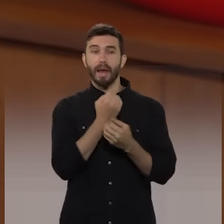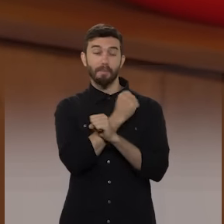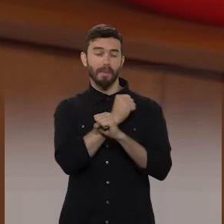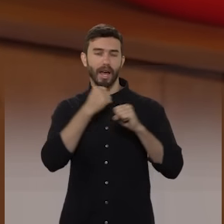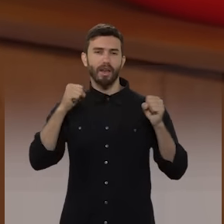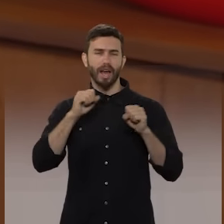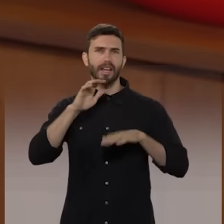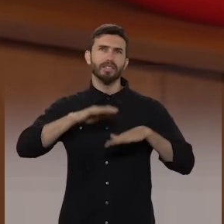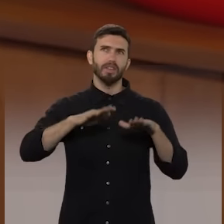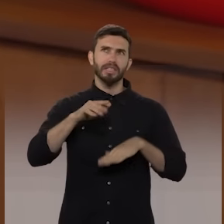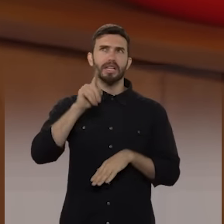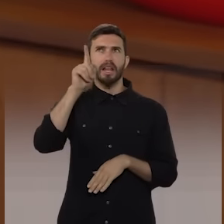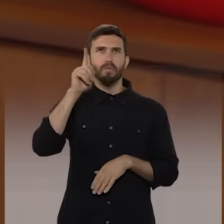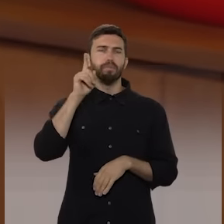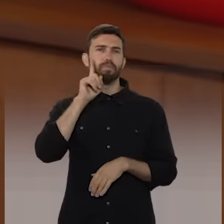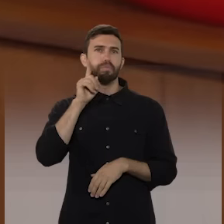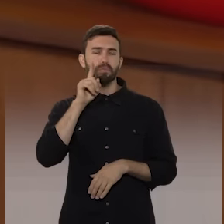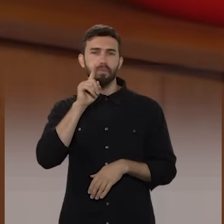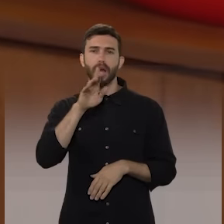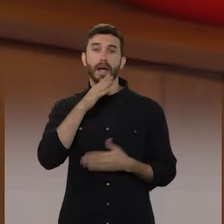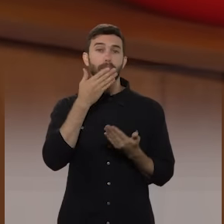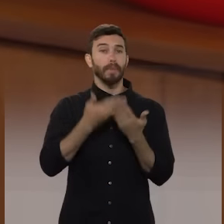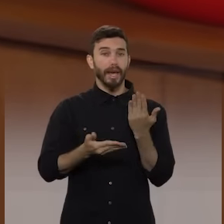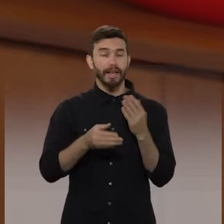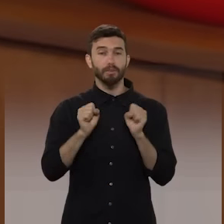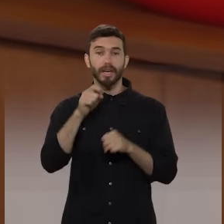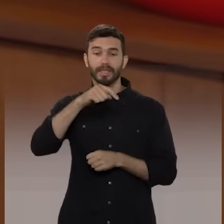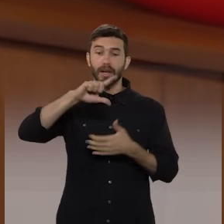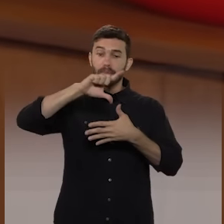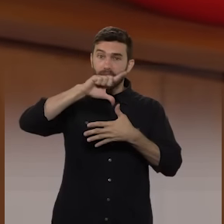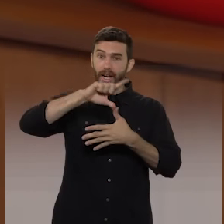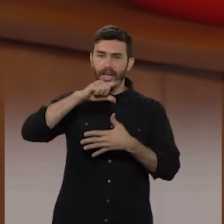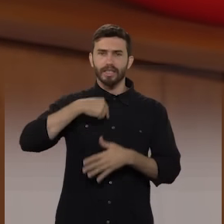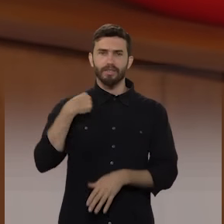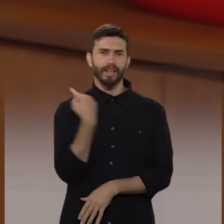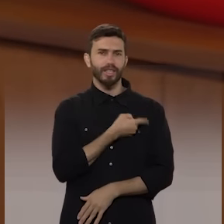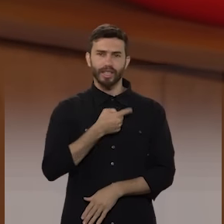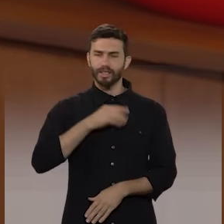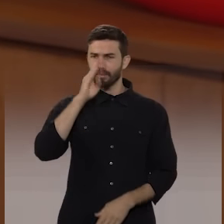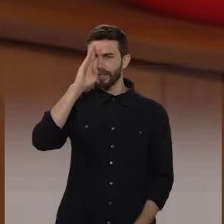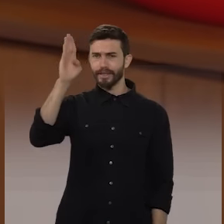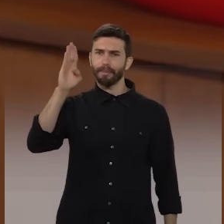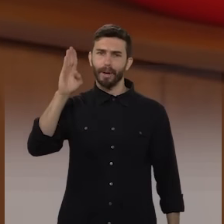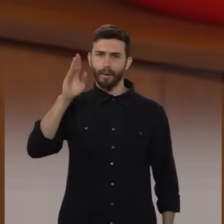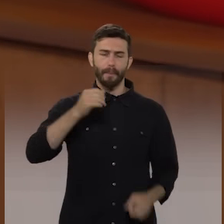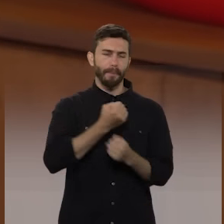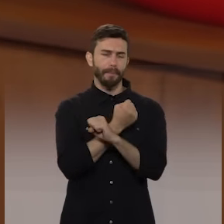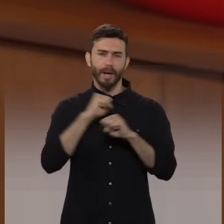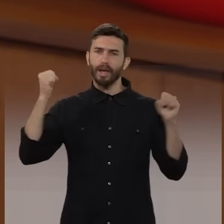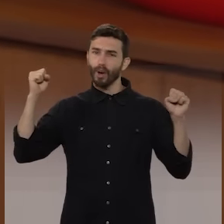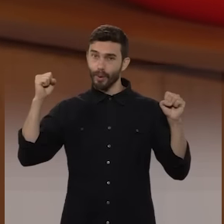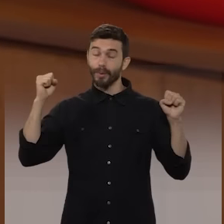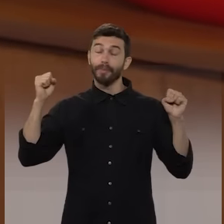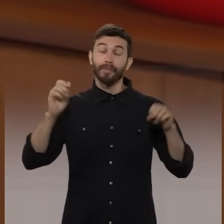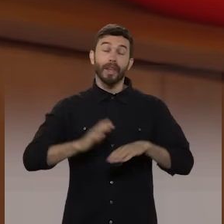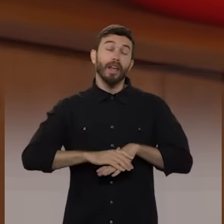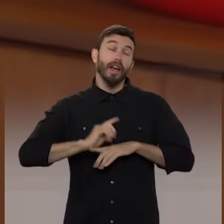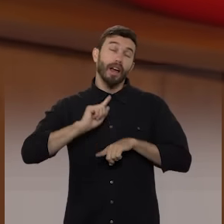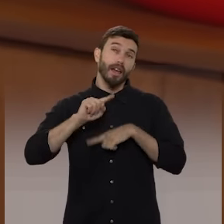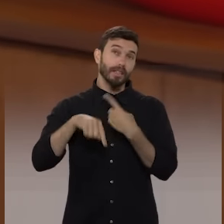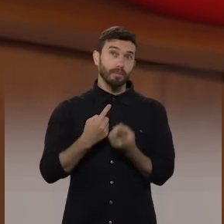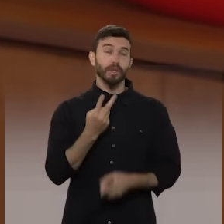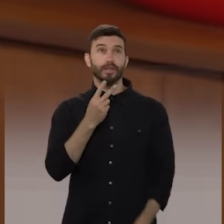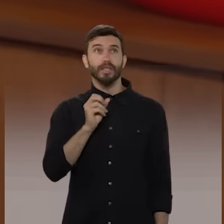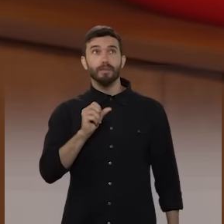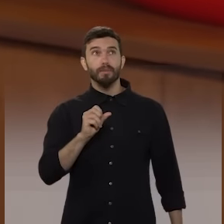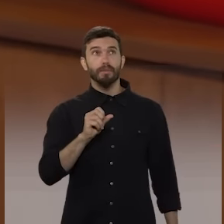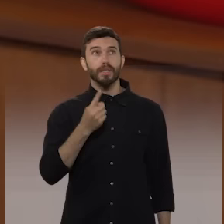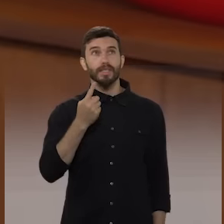perder para alguma fábrica americana, mas dentro da América Latina nós somos os maiores. Em 2017,